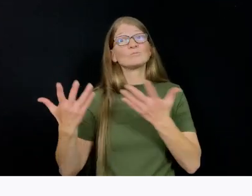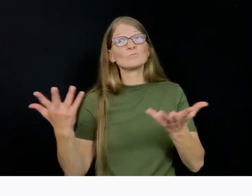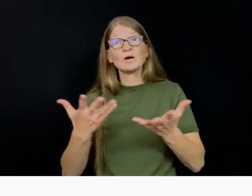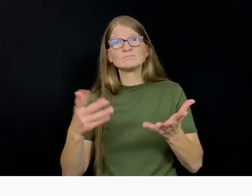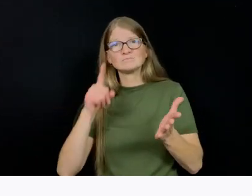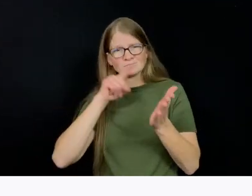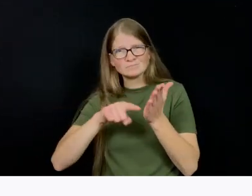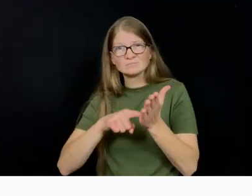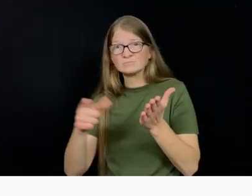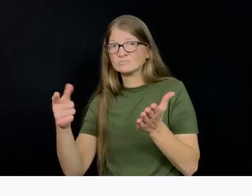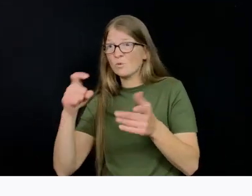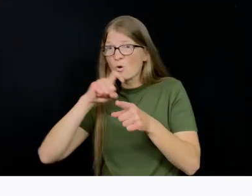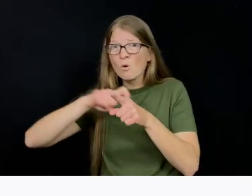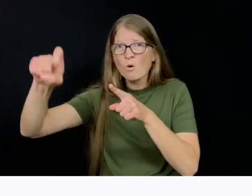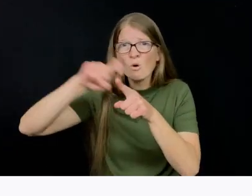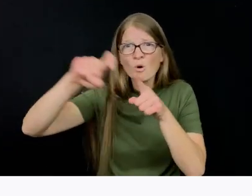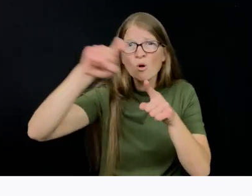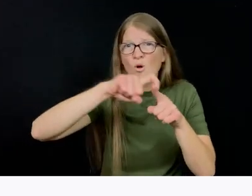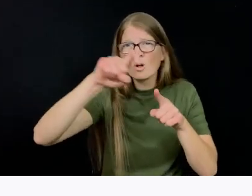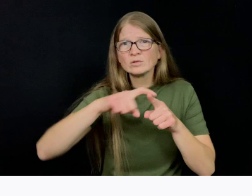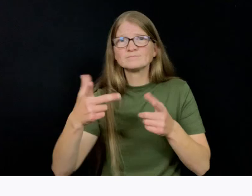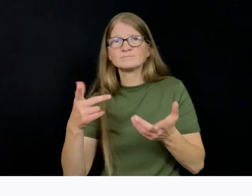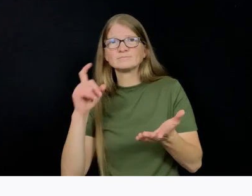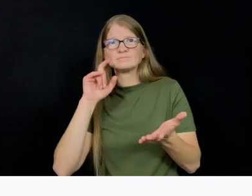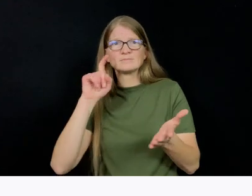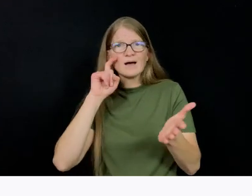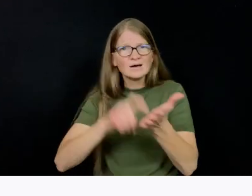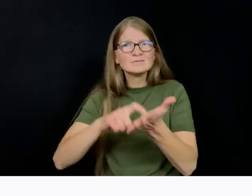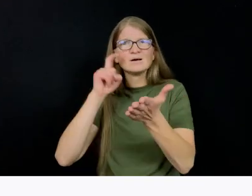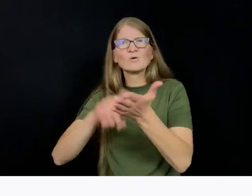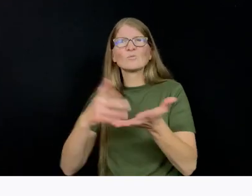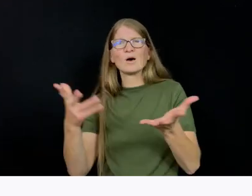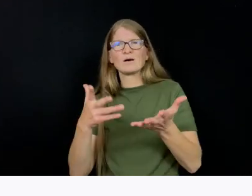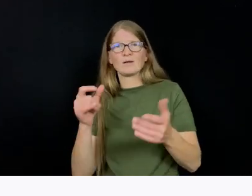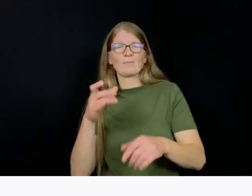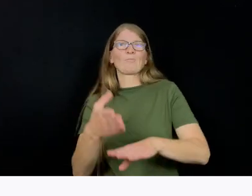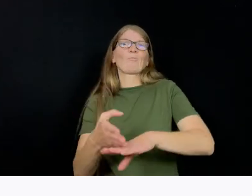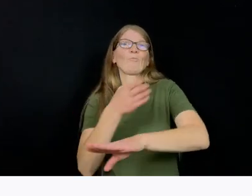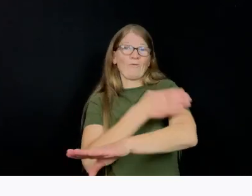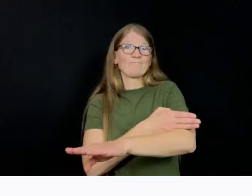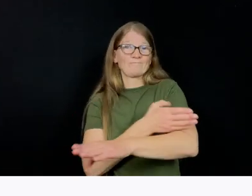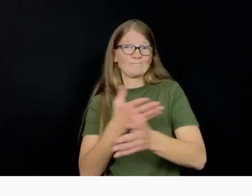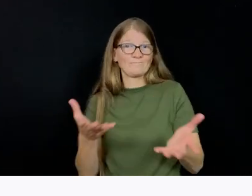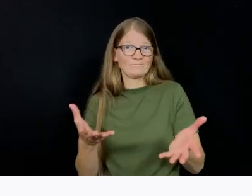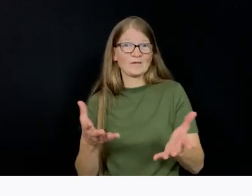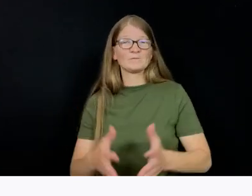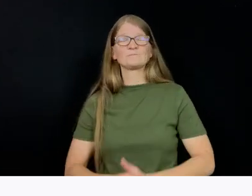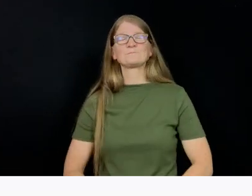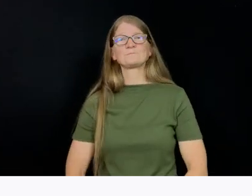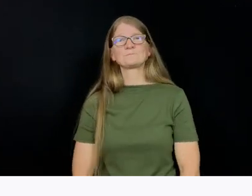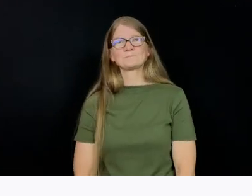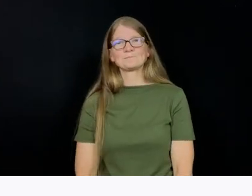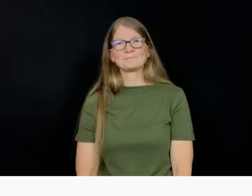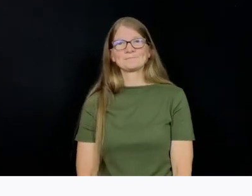لتسليط الضوء على الأمور الخاطئة [شكرًا لجميع الصحفيين] على أمل أن يتم تصحيح هذه الأمور [شكرًا لجميع الصحفيين] وأن تسير في الاتجاه الصحيح [شكرًا لجميع الصحفيين] [الذين ساعدوا في تطوير هذه الأداة] وأن تسير في الاتجاه الصحيح [شكرًا لجميع الصحفيين] [الذين ساعدوا في تطوير هذه الأداة]